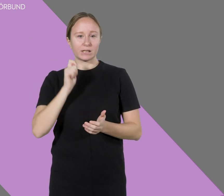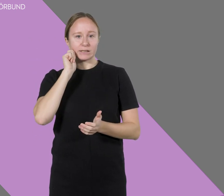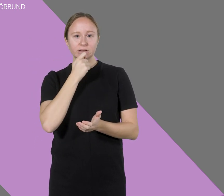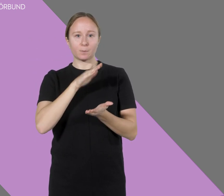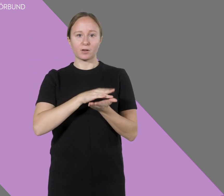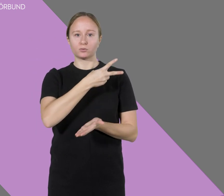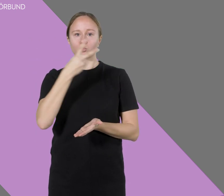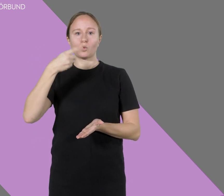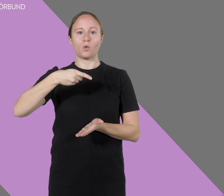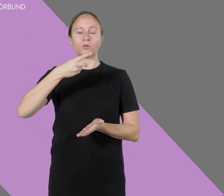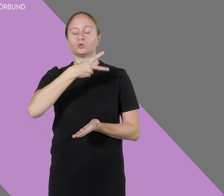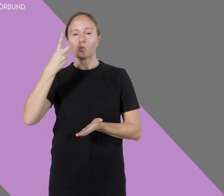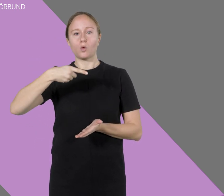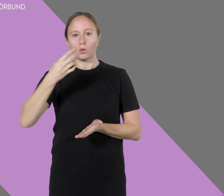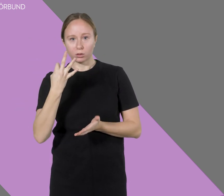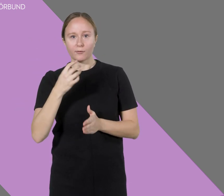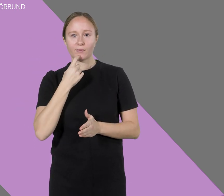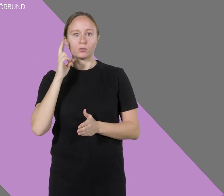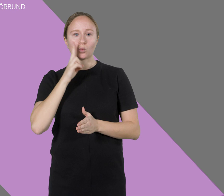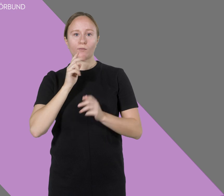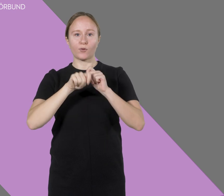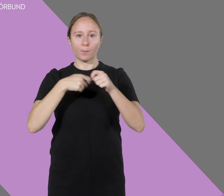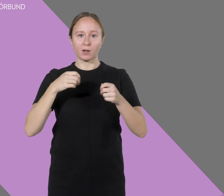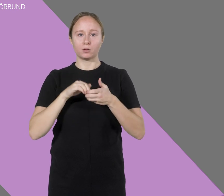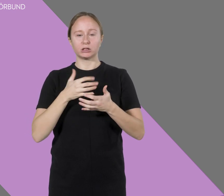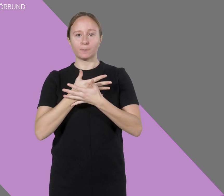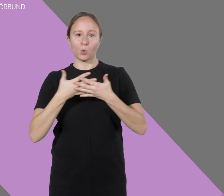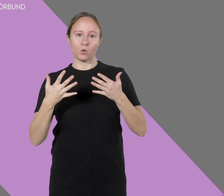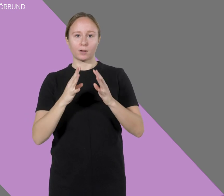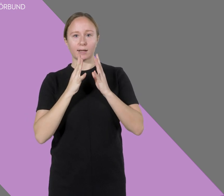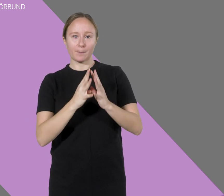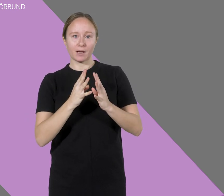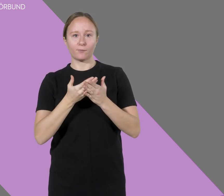I december 2018 svarade Finlands Dövas Förbund och språknämnden -